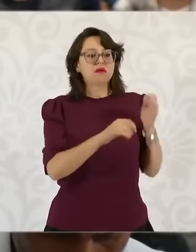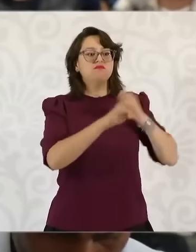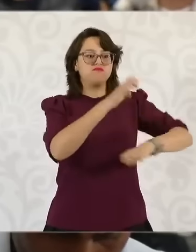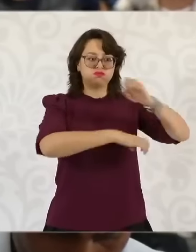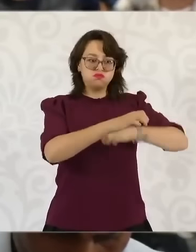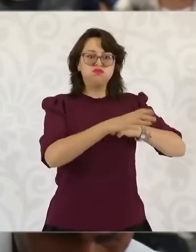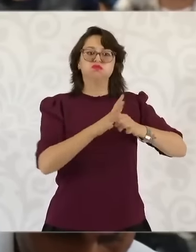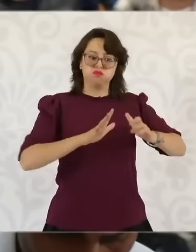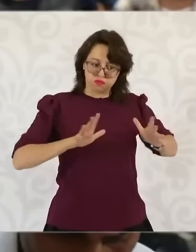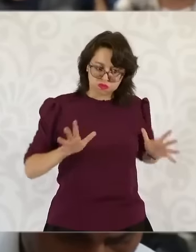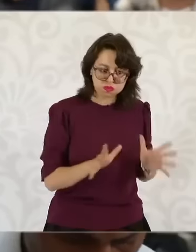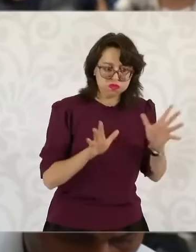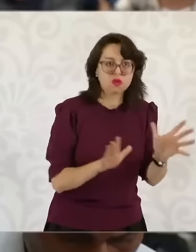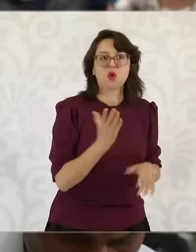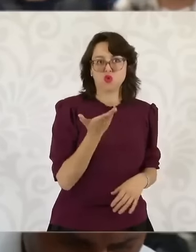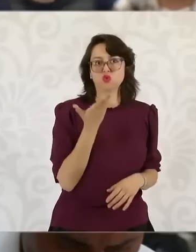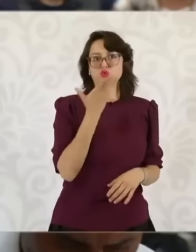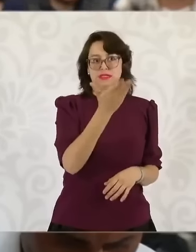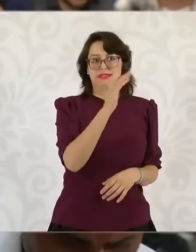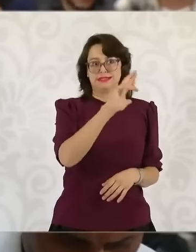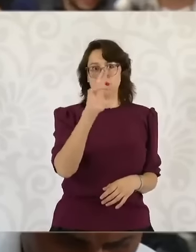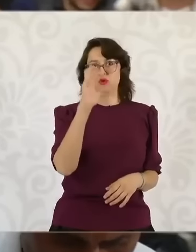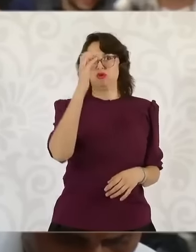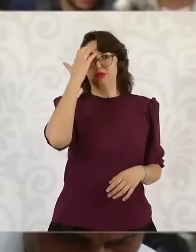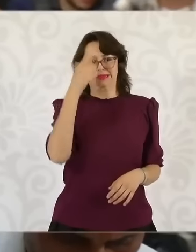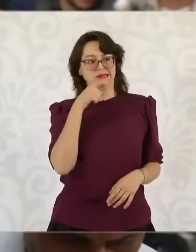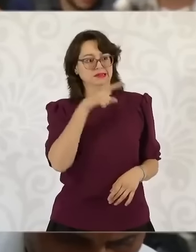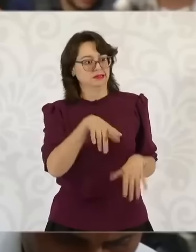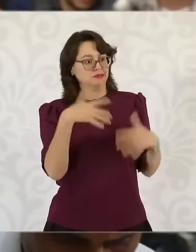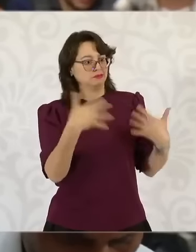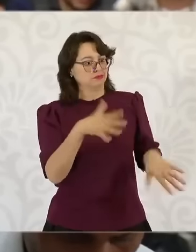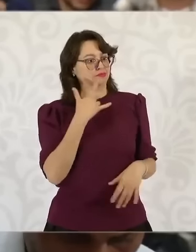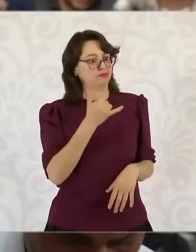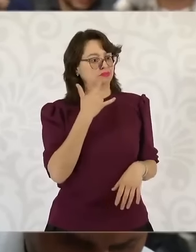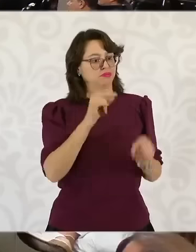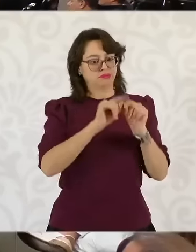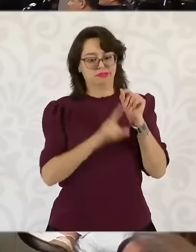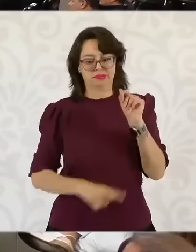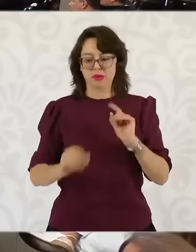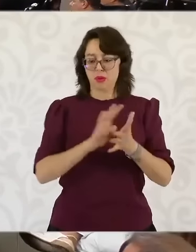proceso de transformación nacional en ese sentido presidenta ¿cómo considera que pueden aportar los